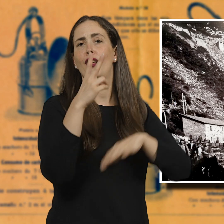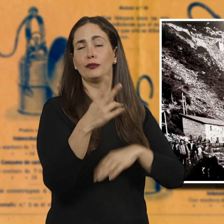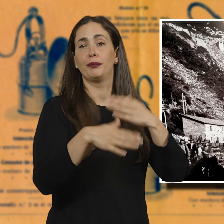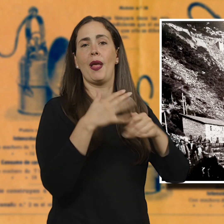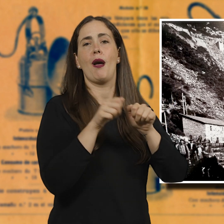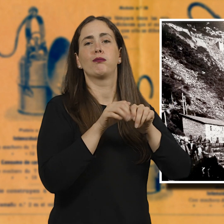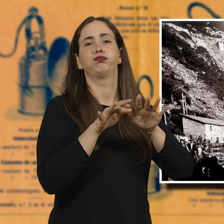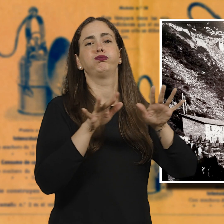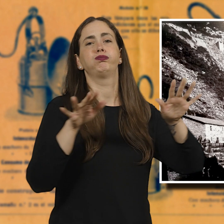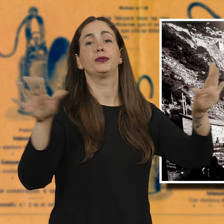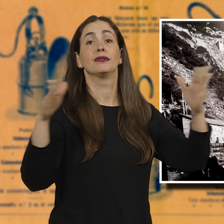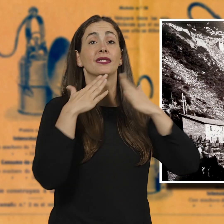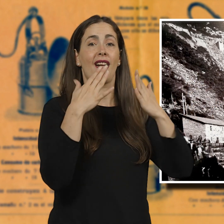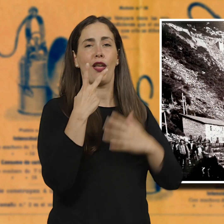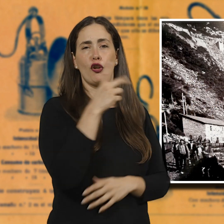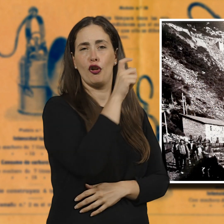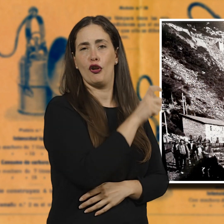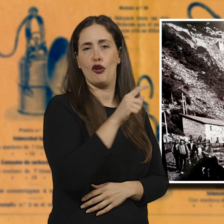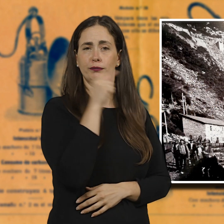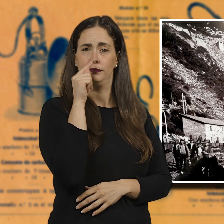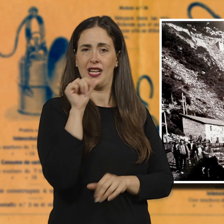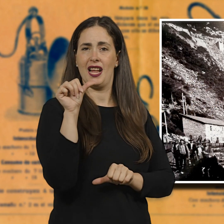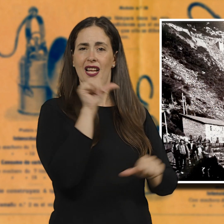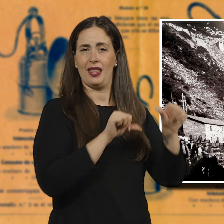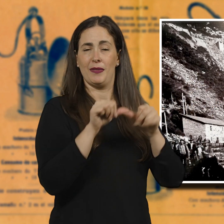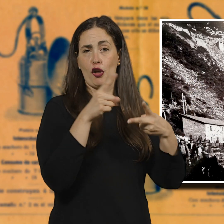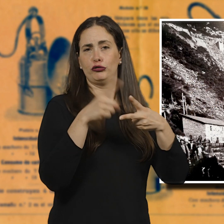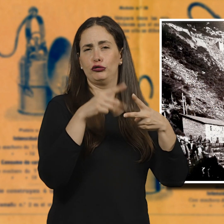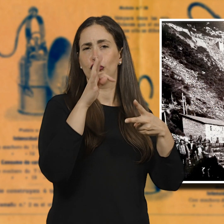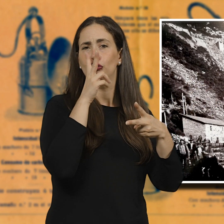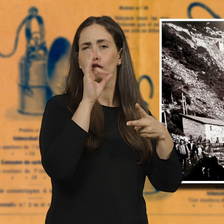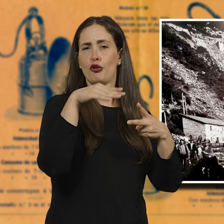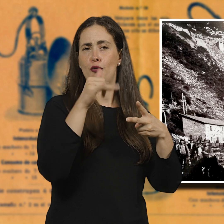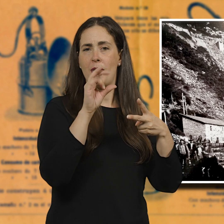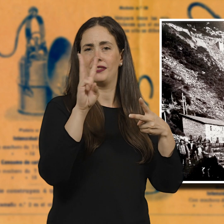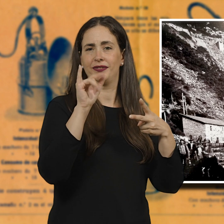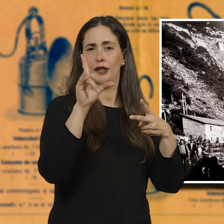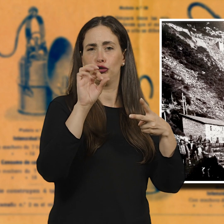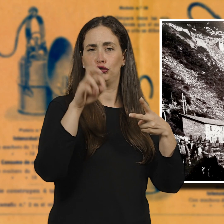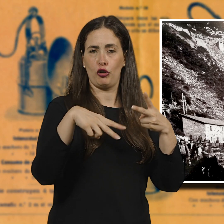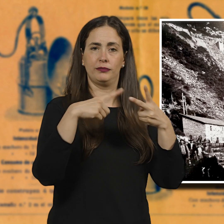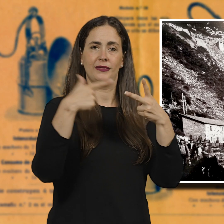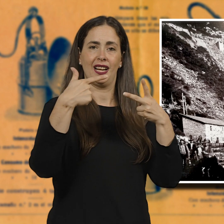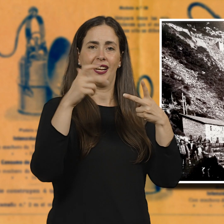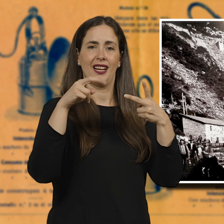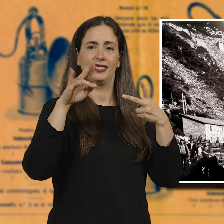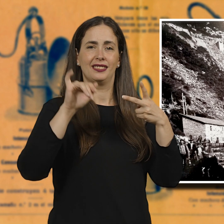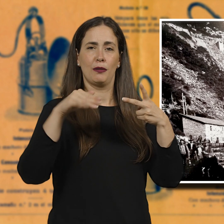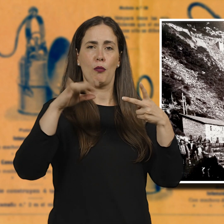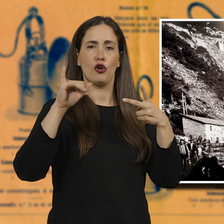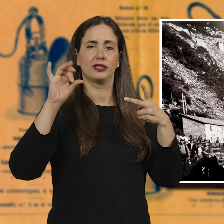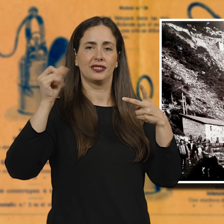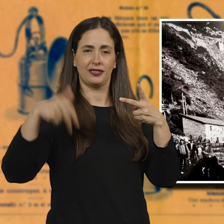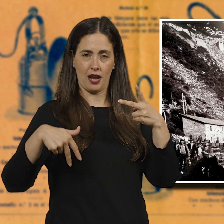que els químics Thomas Wilson i Henri Moissan van desenvolupar